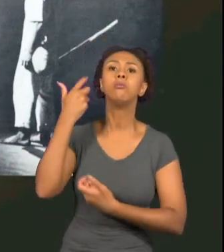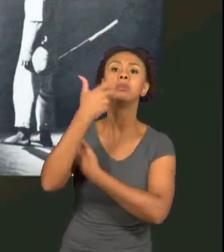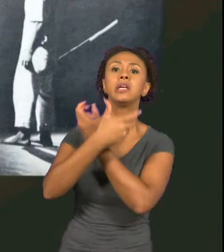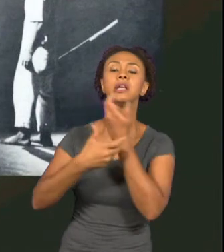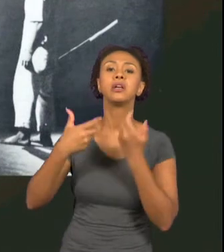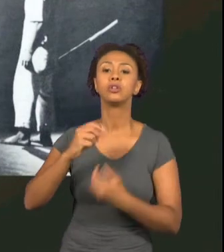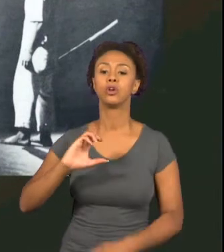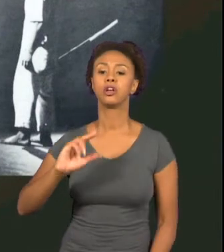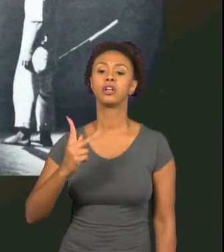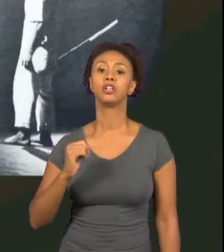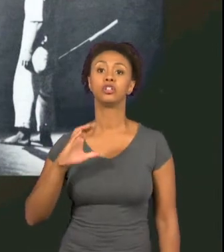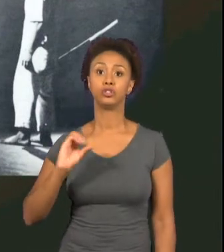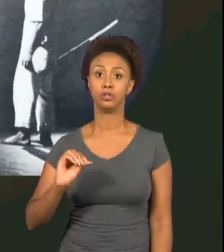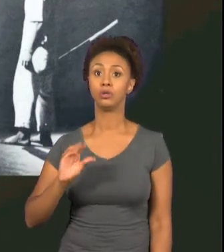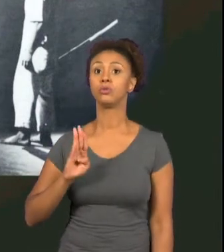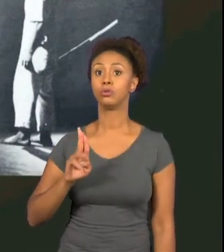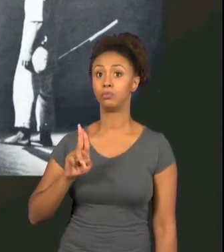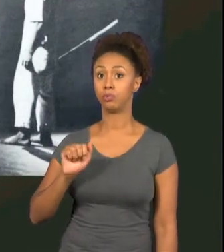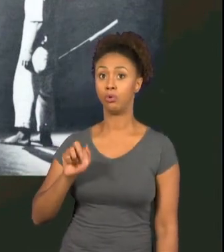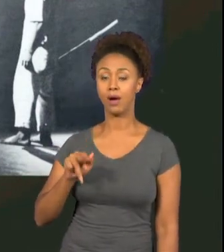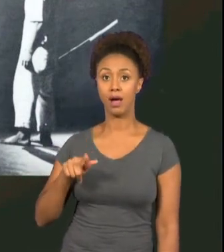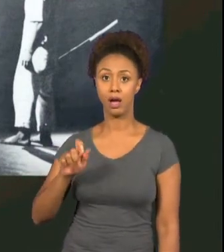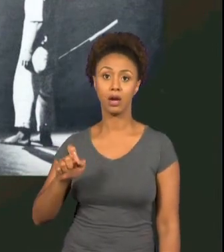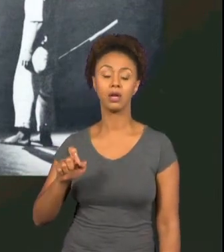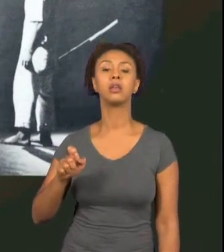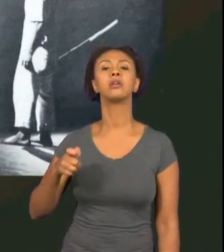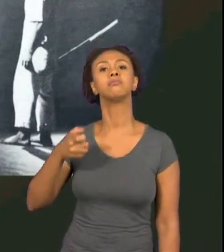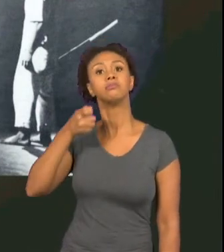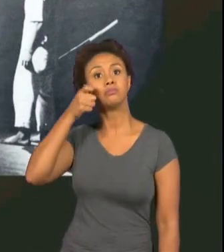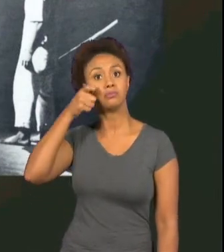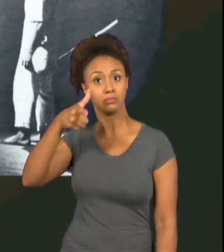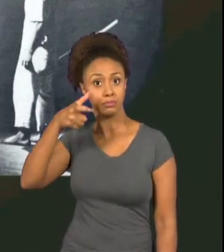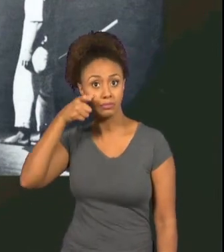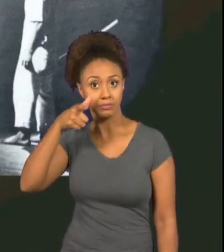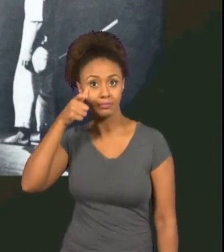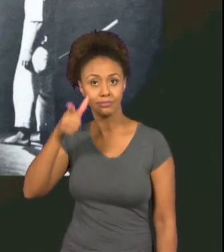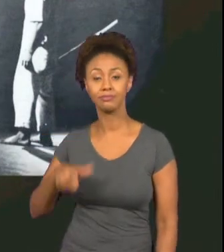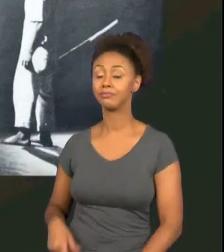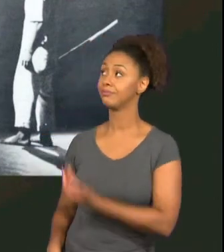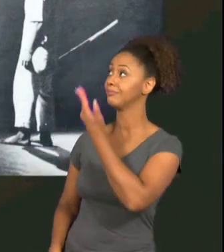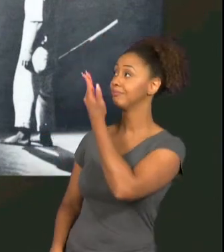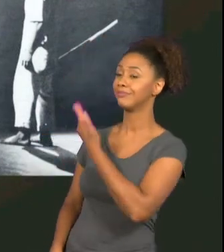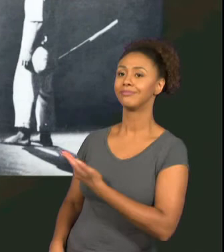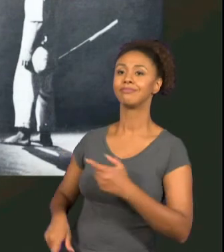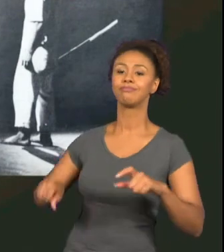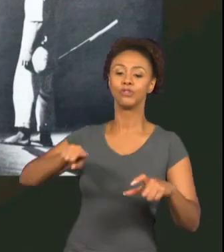UM LAVRADOR", ESSA AQUI, INCLUSIVE, É A CAPA DO VINIL, DO LP.